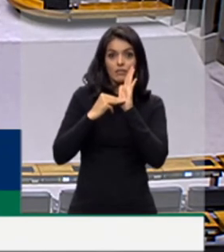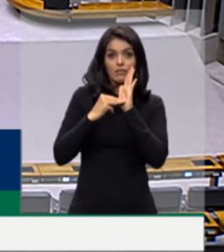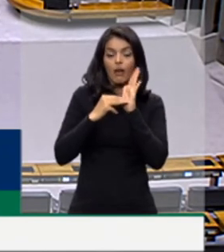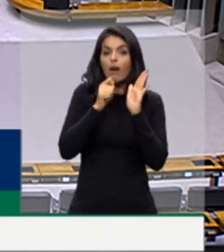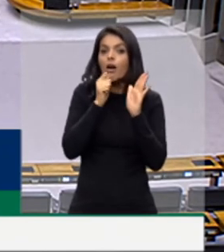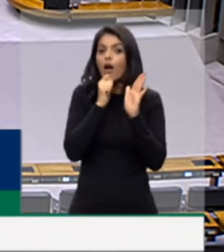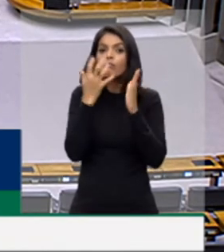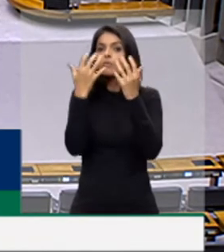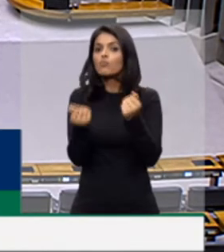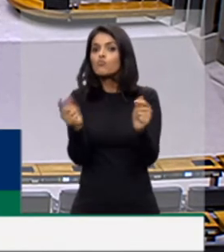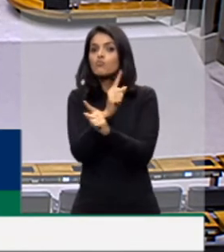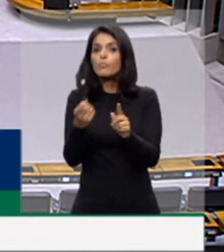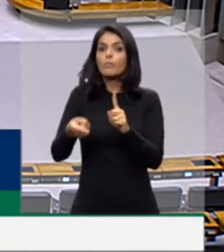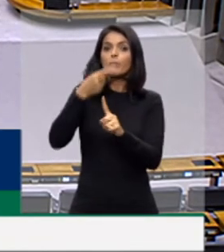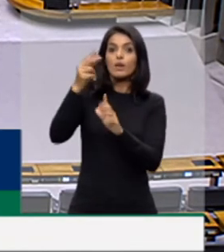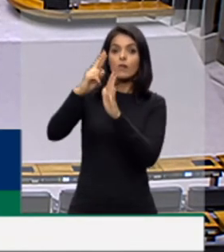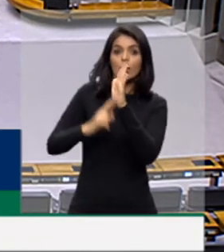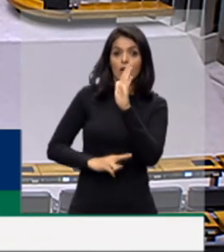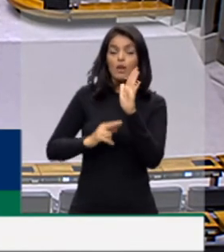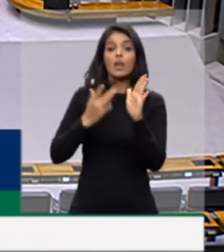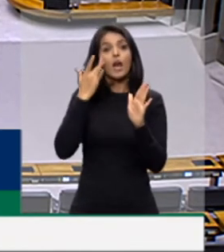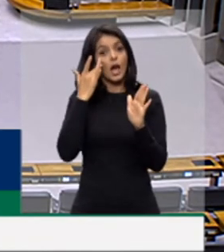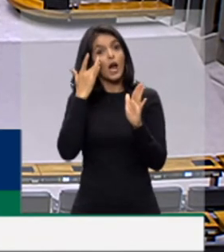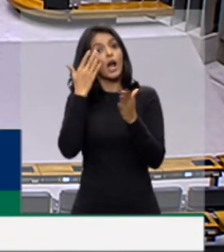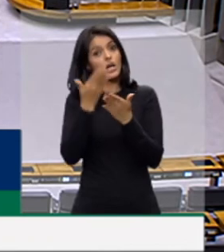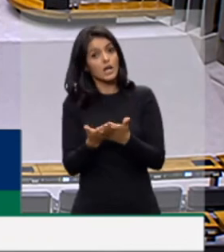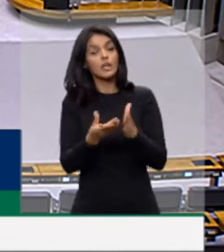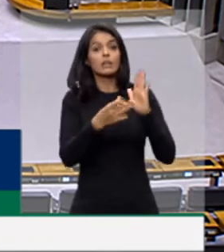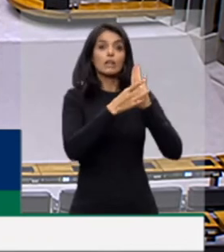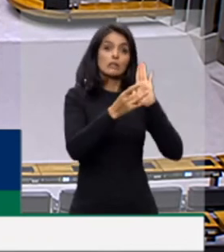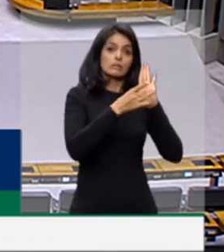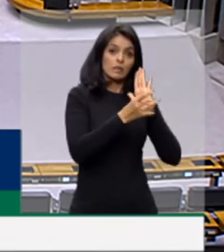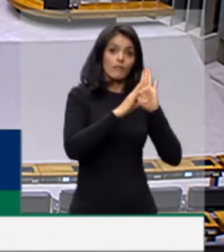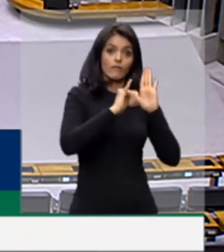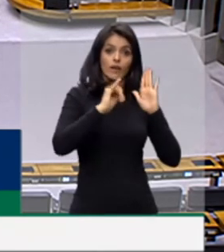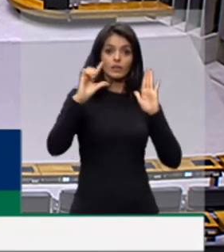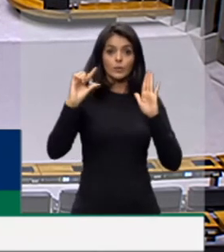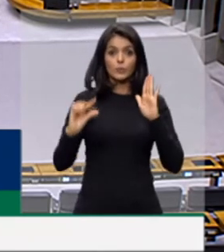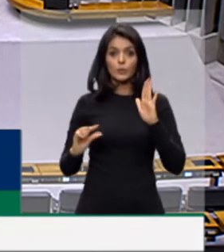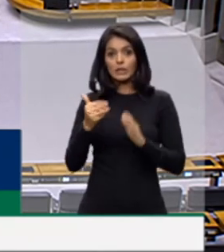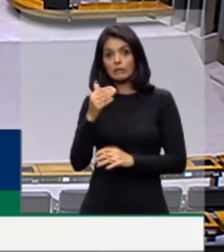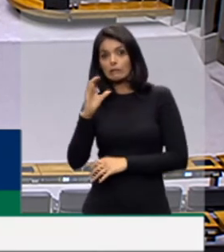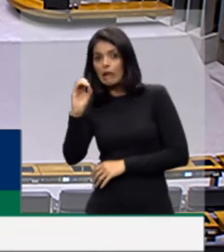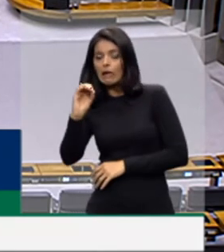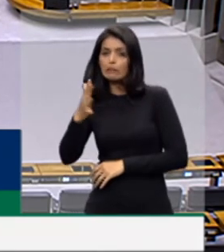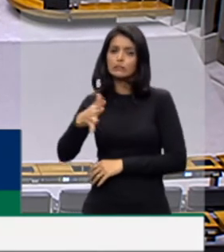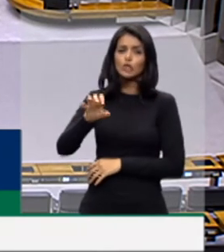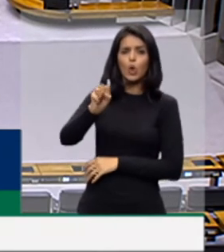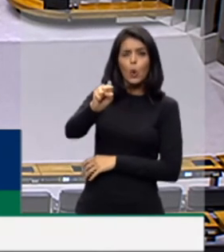TENHA VISTO SÓ PRIMEIRO DO ANÚNCIO DELE UMA DÚZIA DE EMENDAS QUE NÃO ESTAVAM ACOLHIDOS NO PRIMEIRO